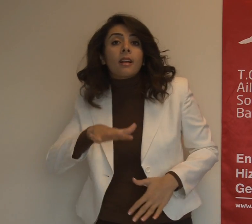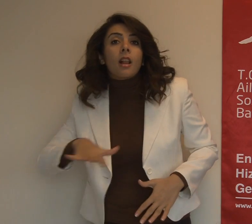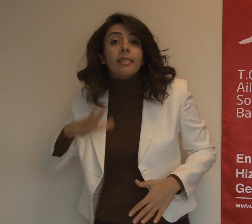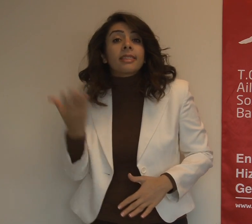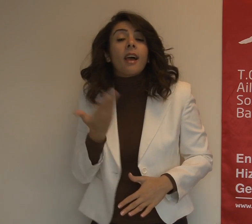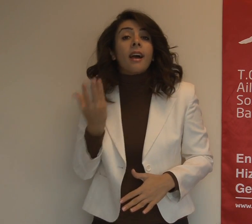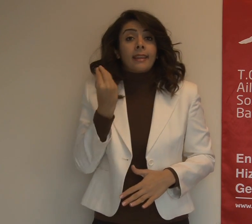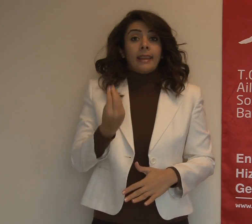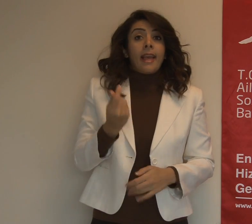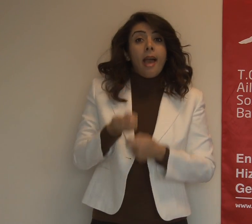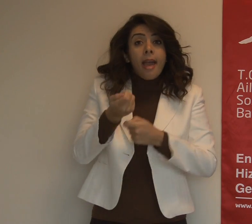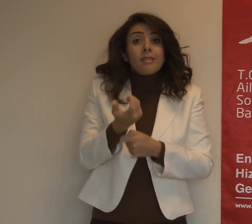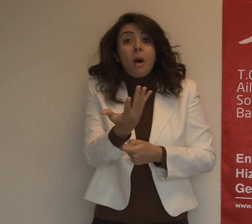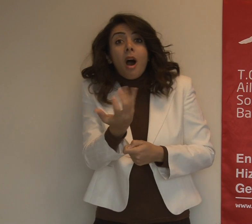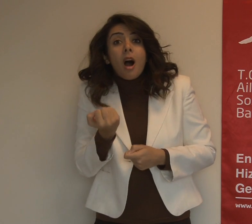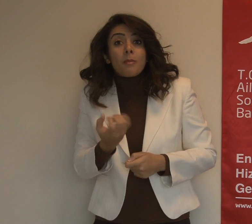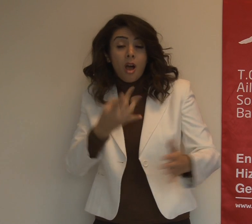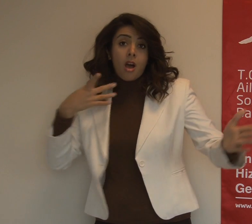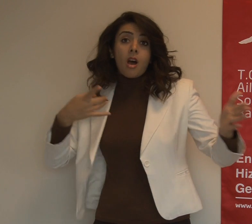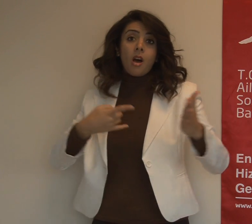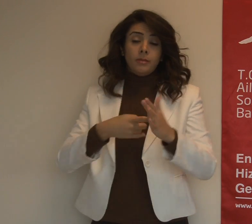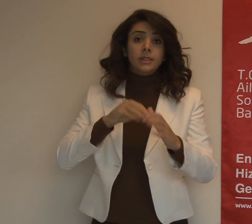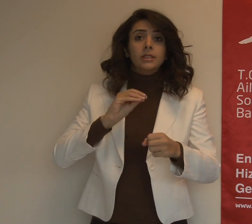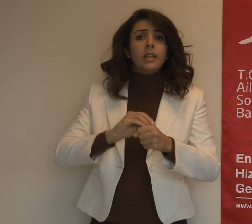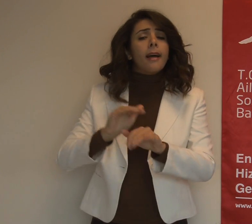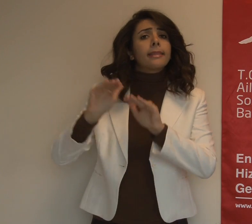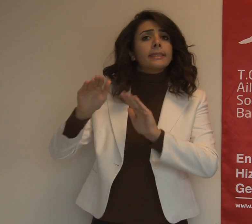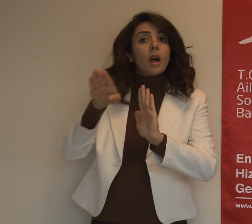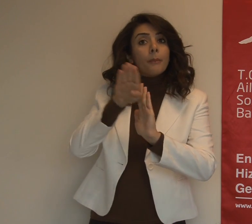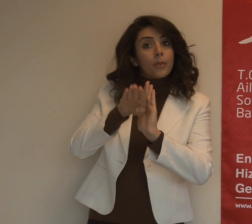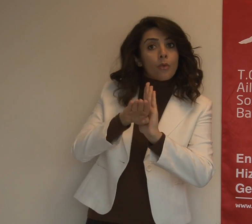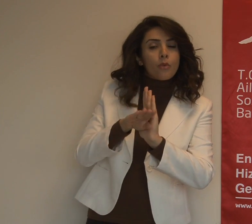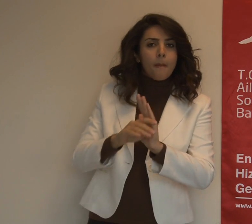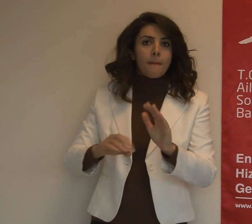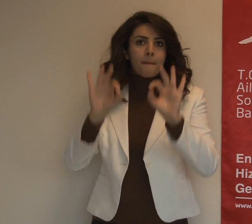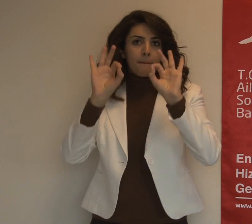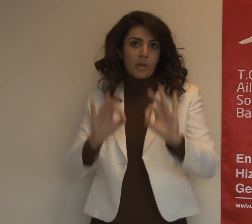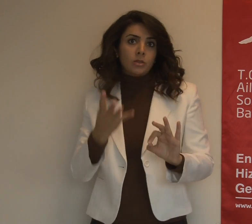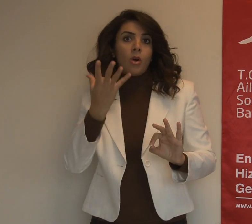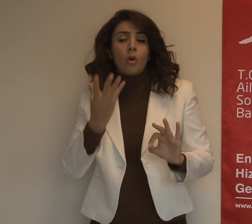Engellilerin daha iyi eğitim alabilmeleri amacıyla destek programları başlattıklarını,